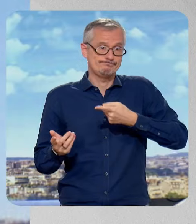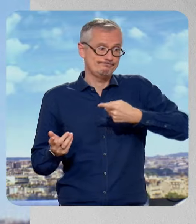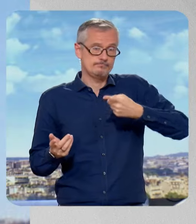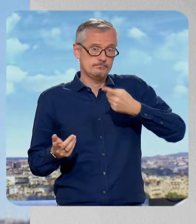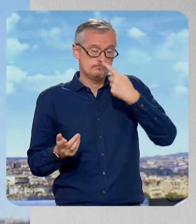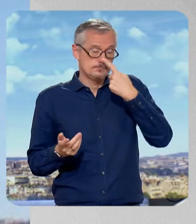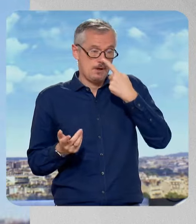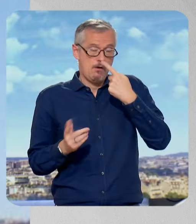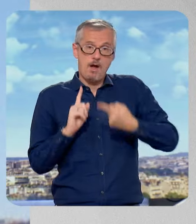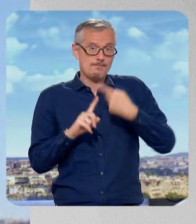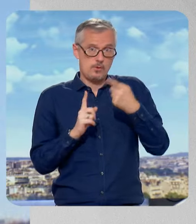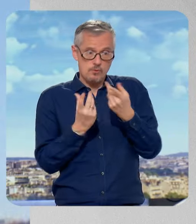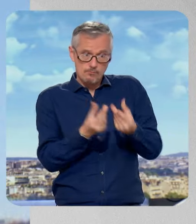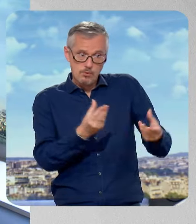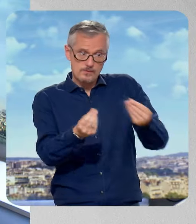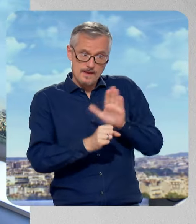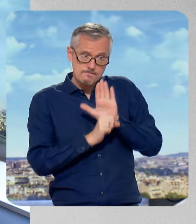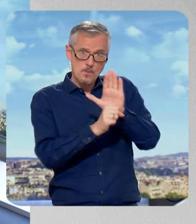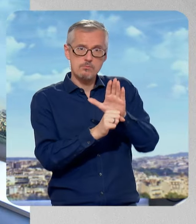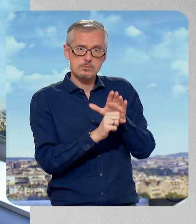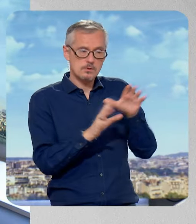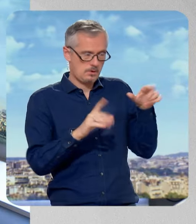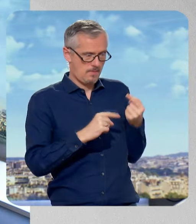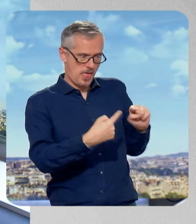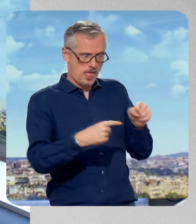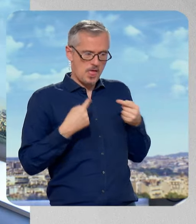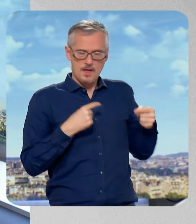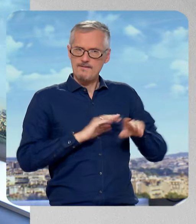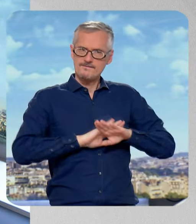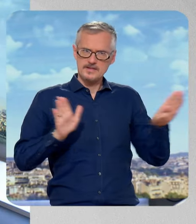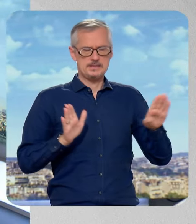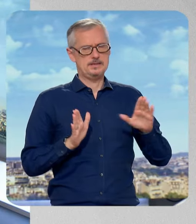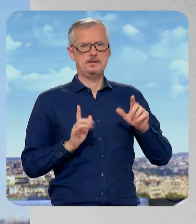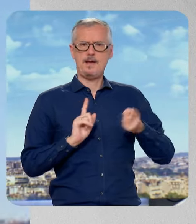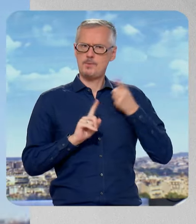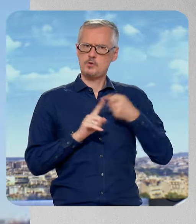Je regrette que la direction de mon parti n'ait pas souhaité